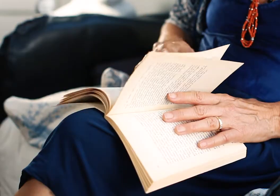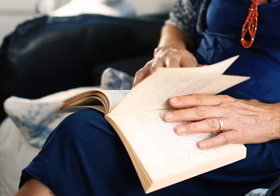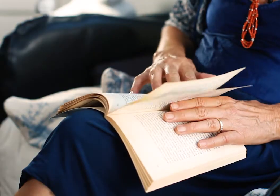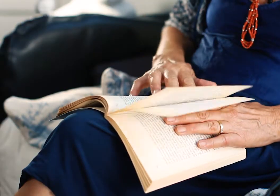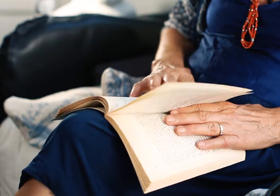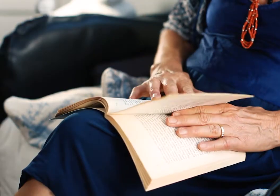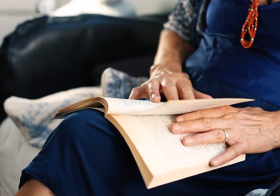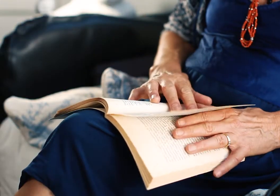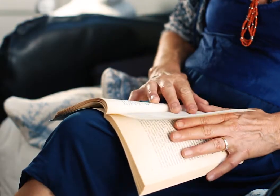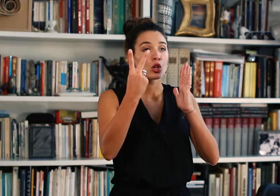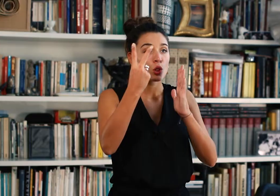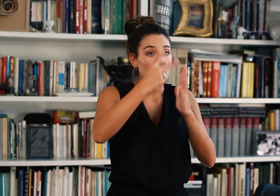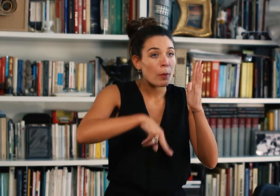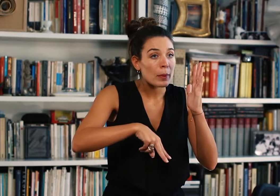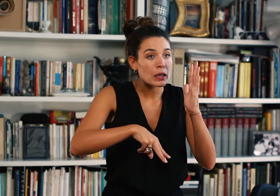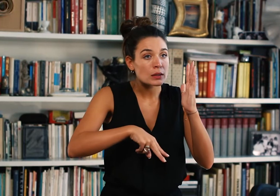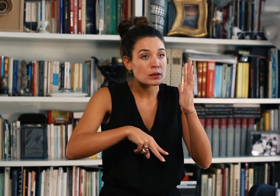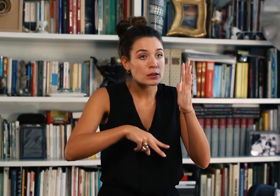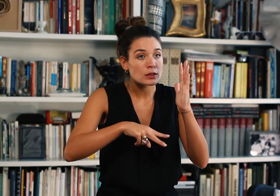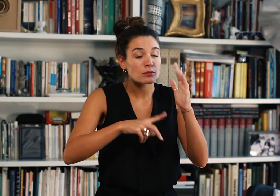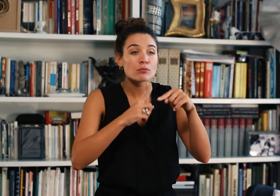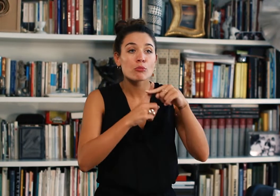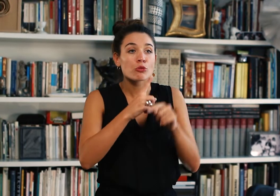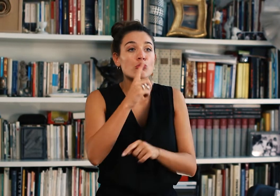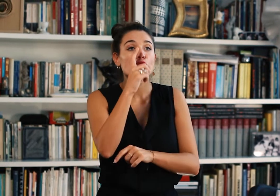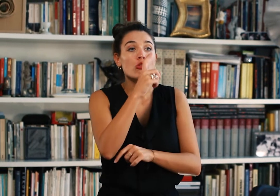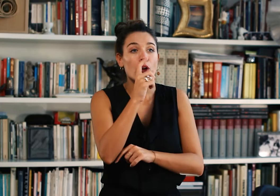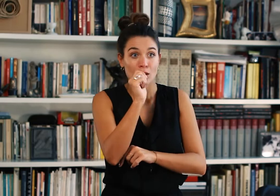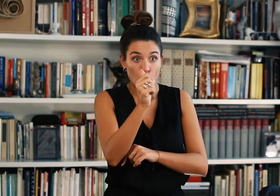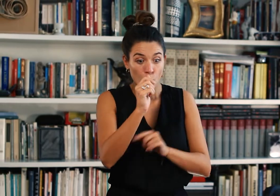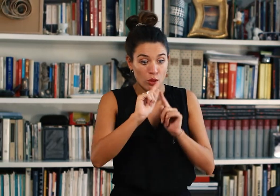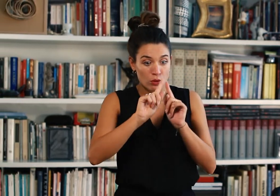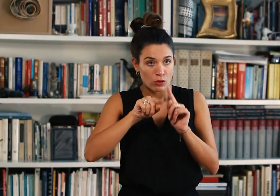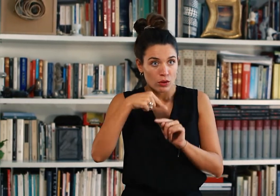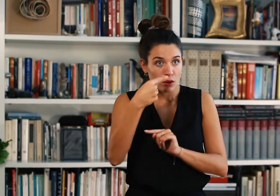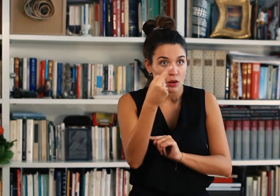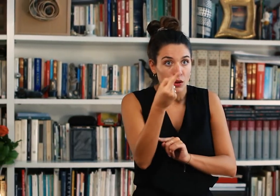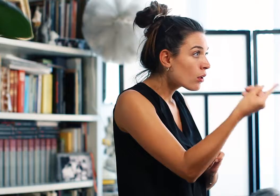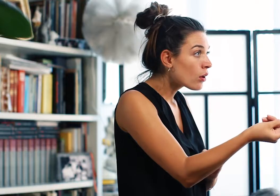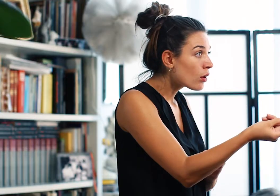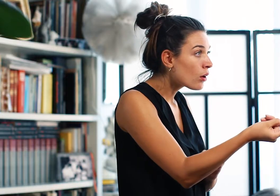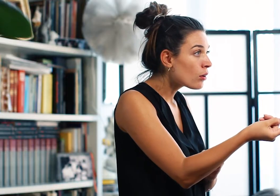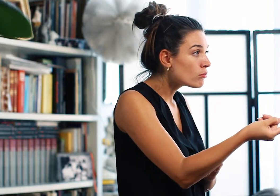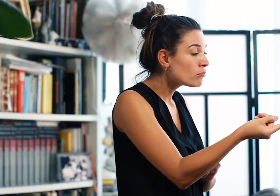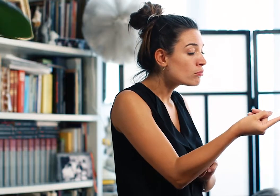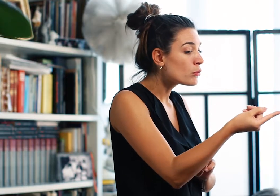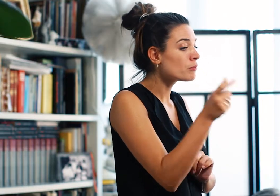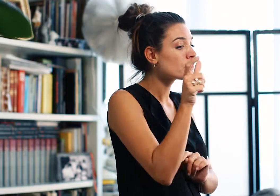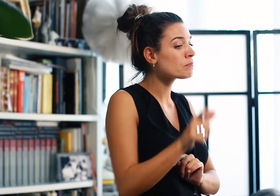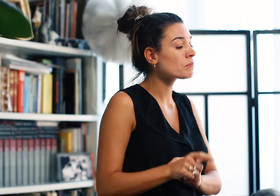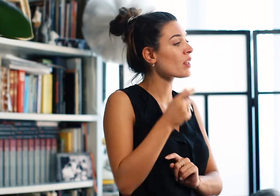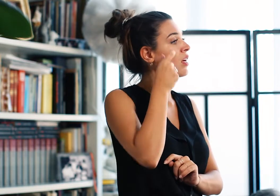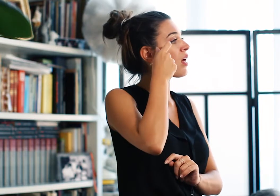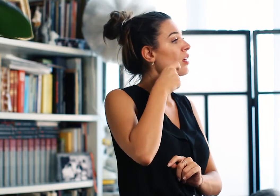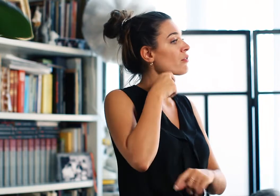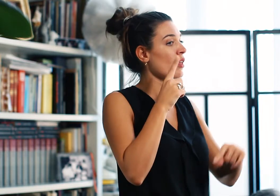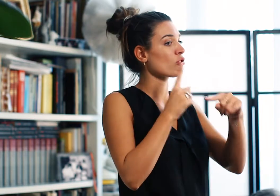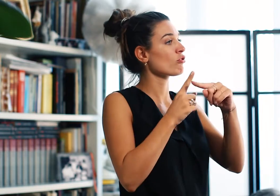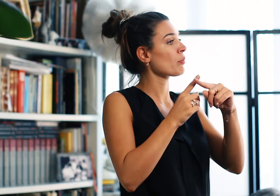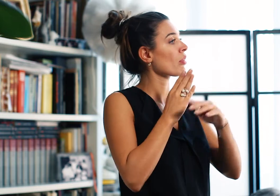Due mesi e 11 giorni dopo la morte di Helene